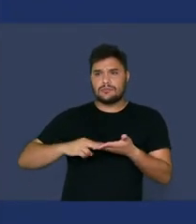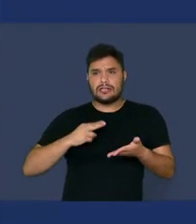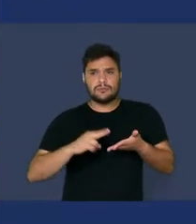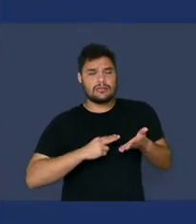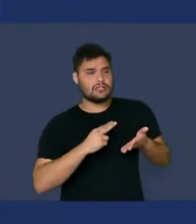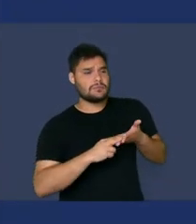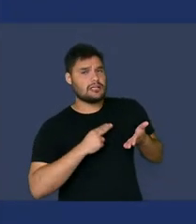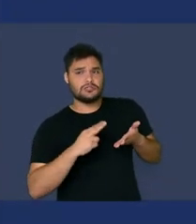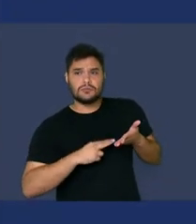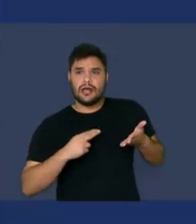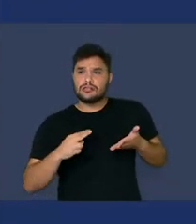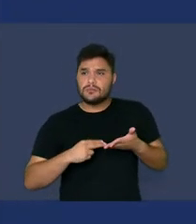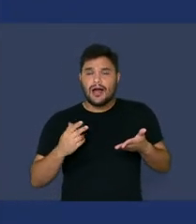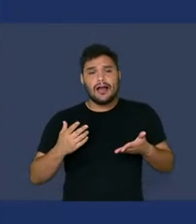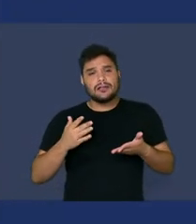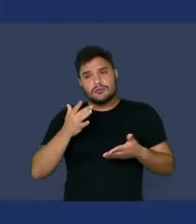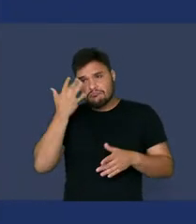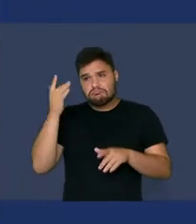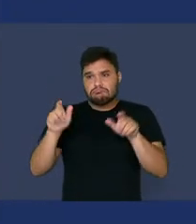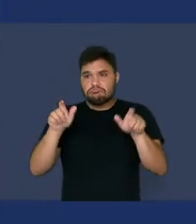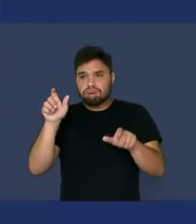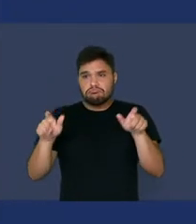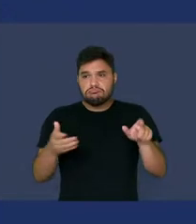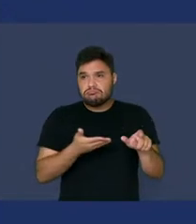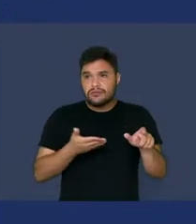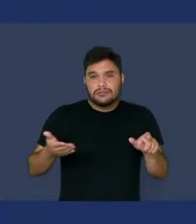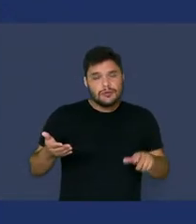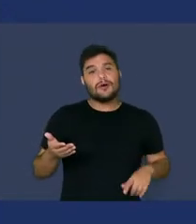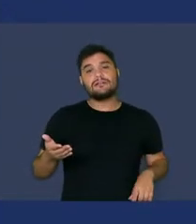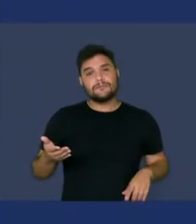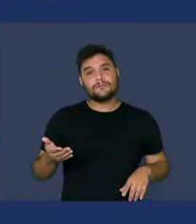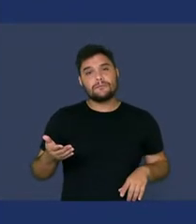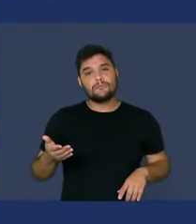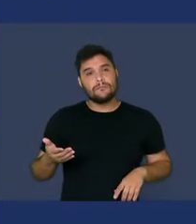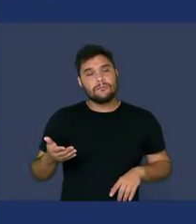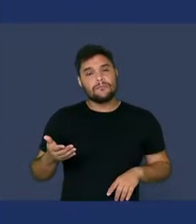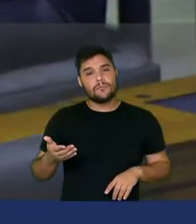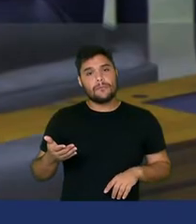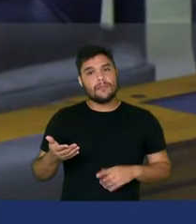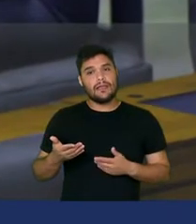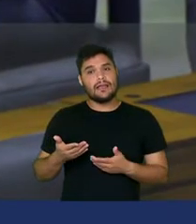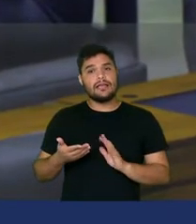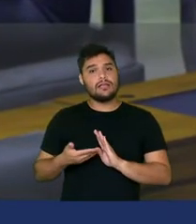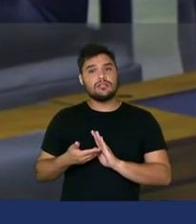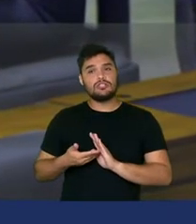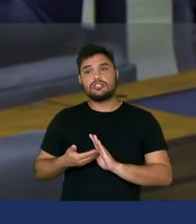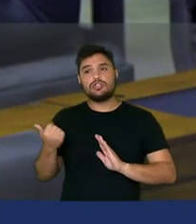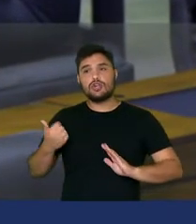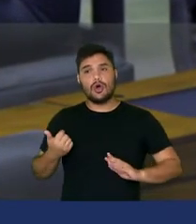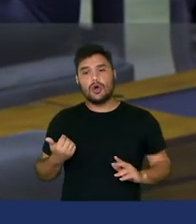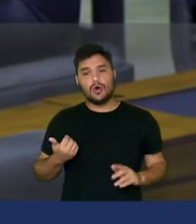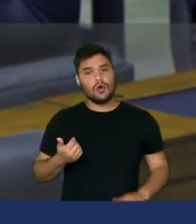[DEP. ÉRIKA KOKAY]: LEI PAULO GUSTAVO, TODOS OS CANTOS E DEPOIMENTOS DE PESSOAS QUE SIMPLESMENTE FORAM ARRANCADAS DO SEU DIADEMA